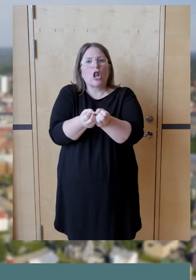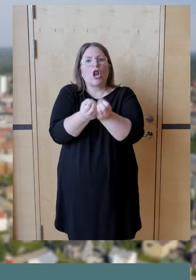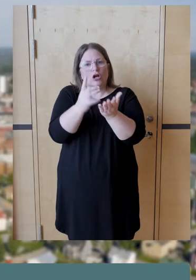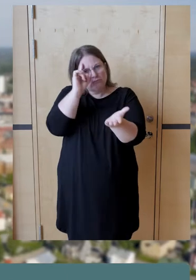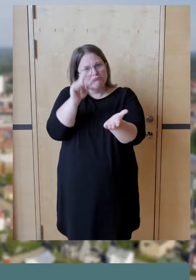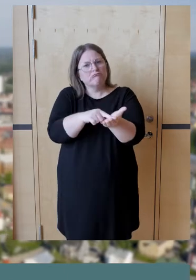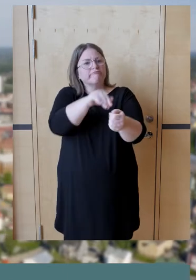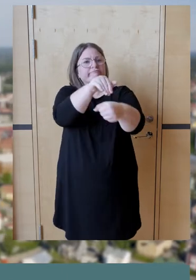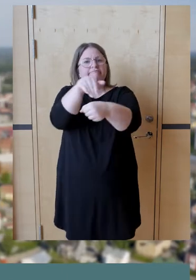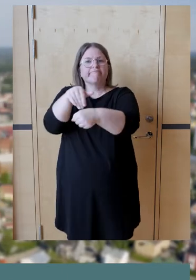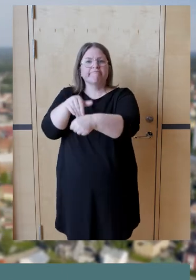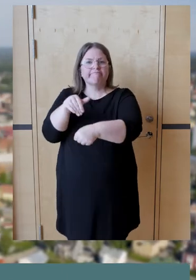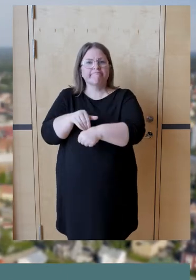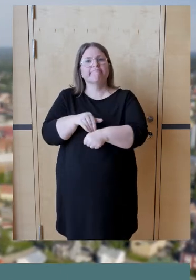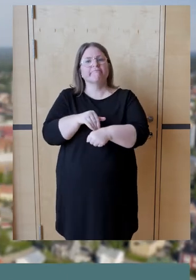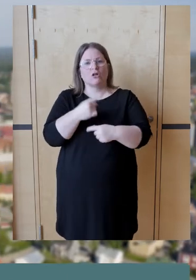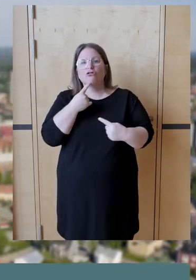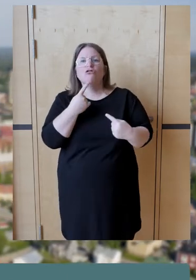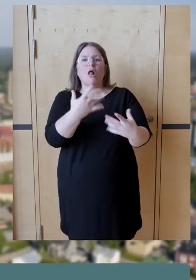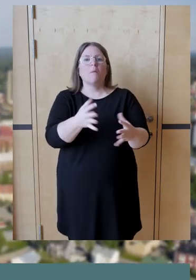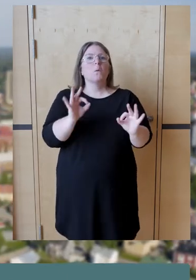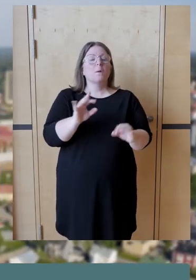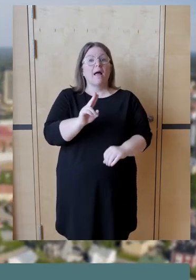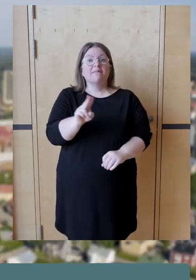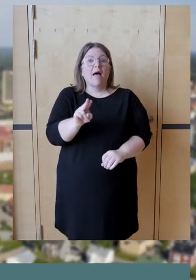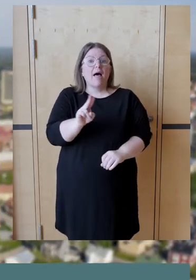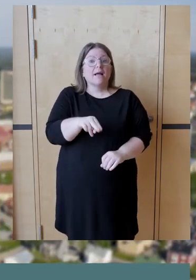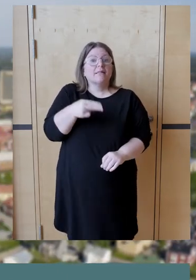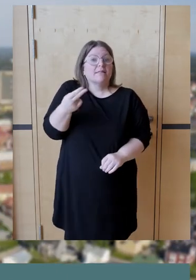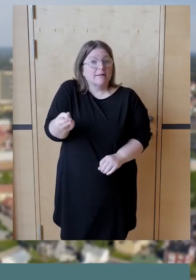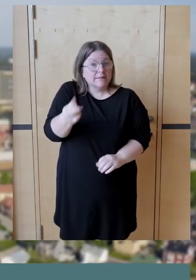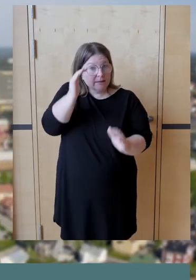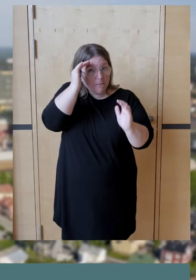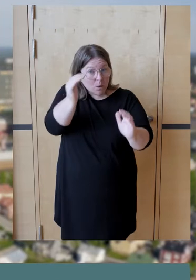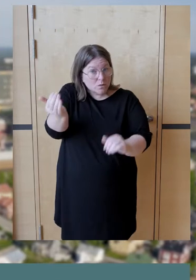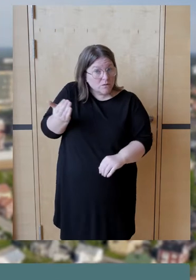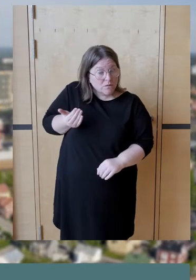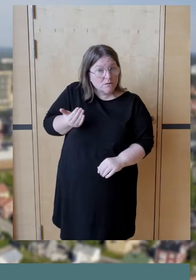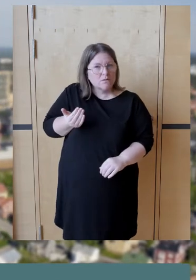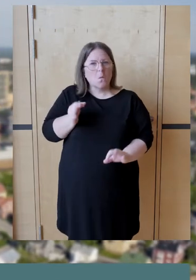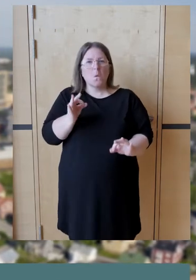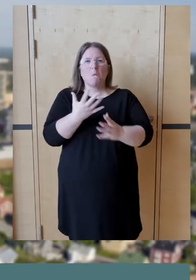Resenärer när nästa buss kommer Hur många såg Åker med nästa buss som kommer